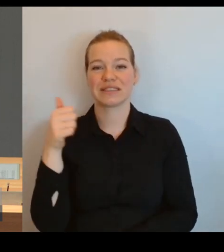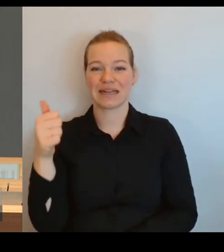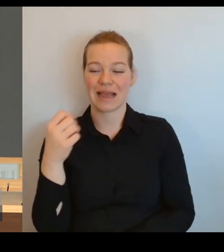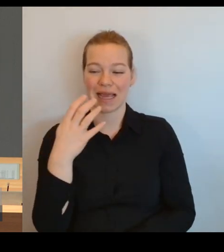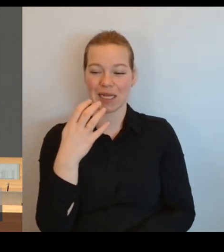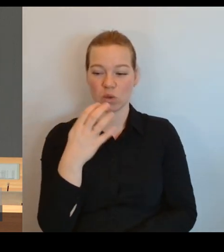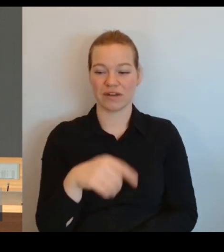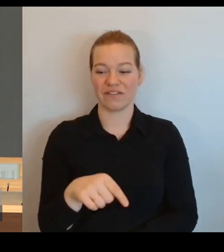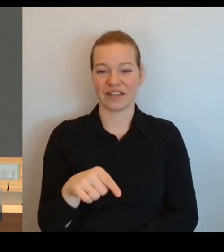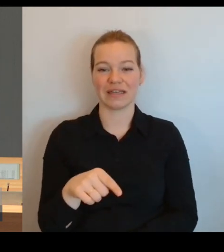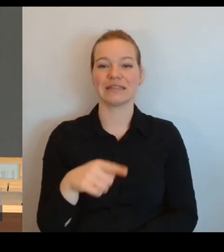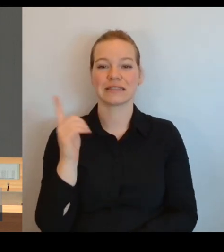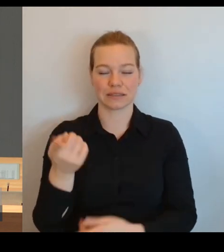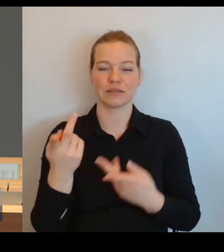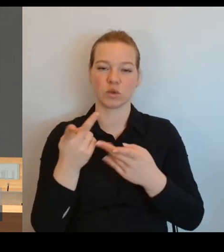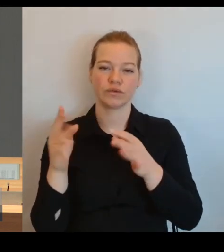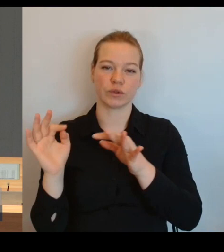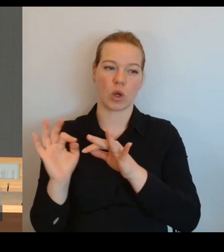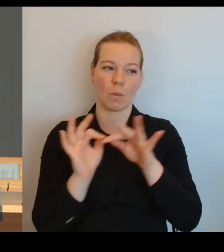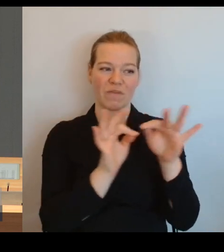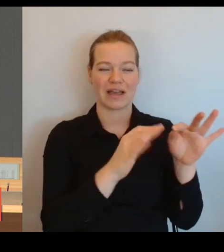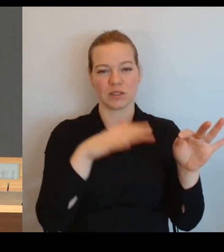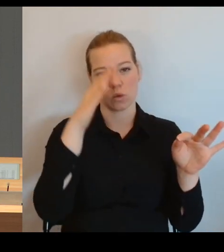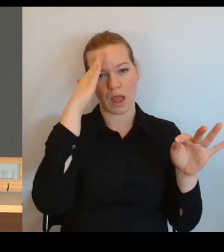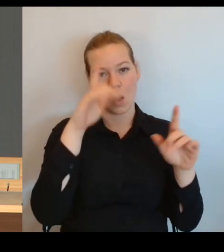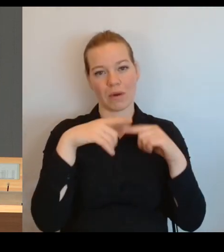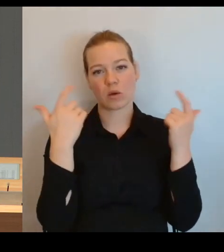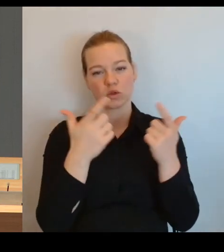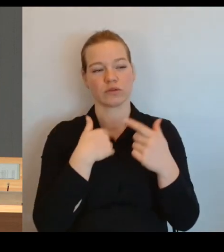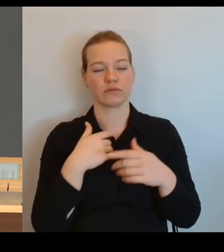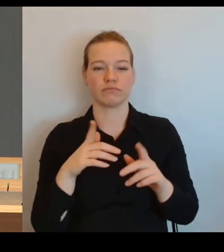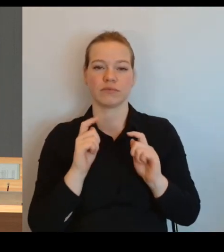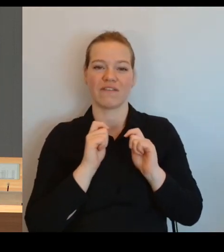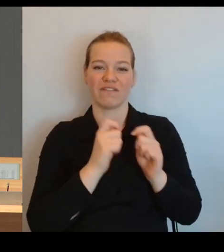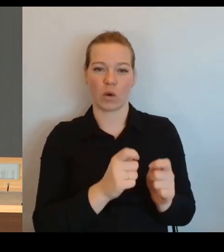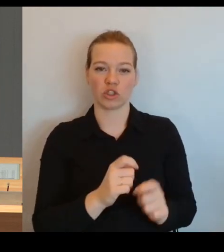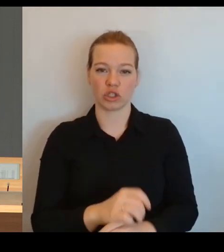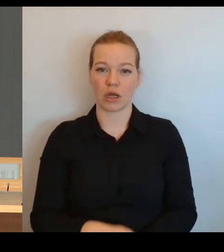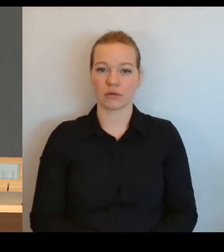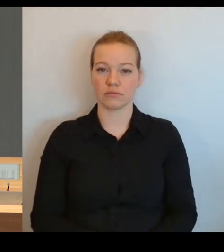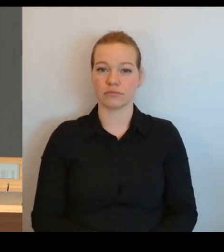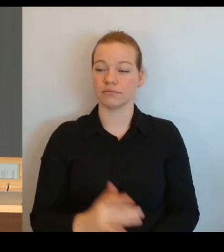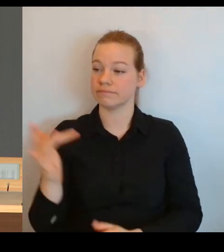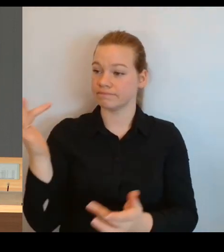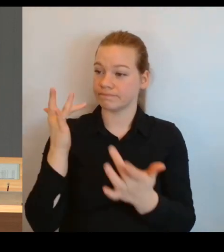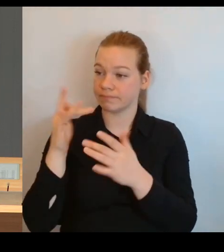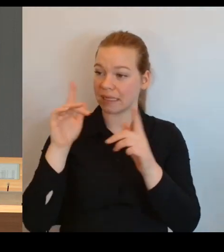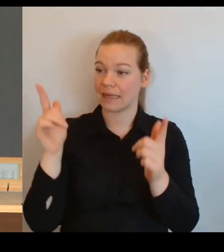Widerspruch höre ich nicht. Dann verfahren wir so dann darf ich Ihnen, sehr geehrte Frau Klingen und Ihren